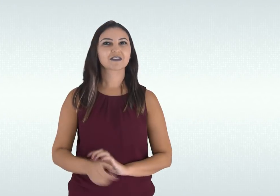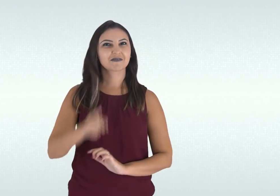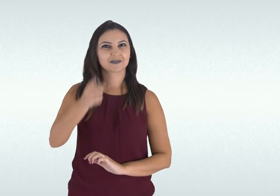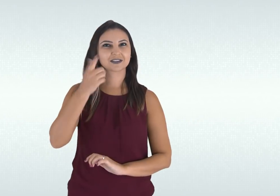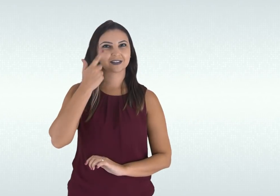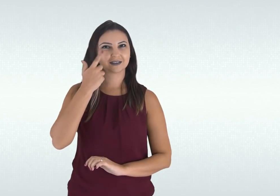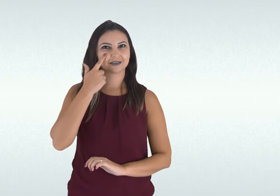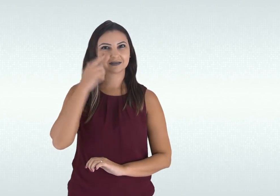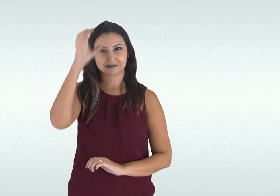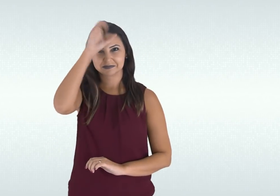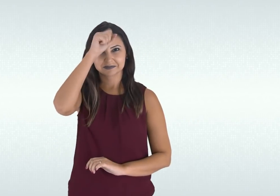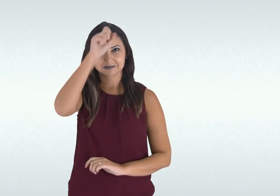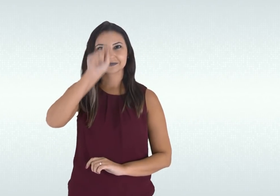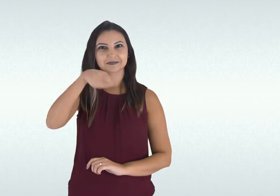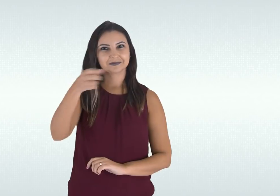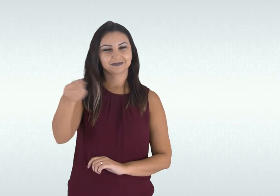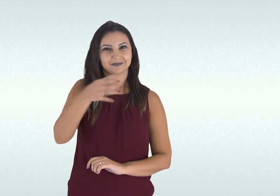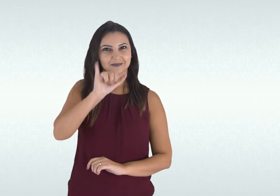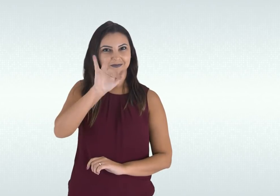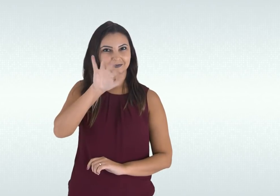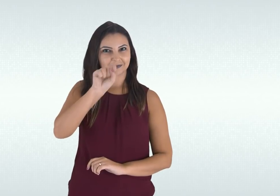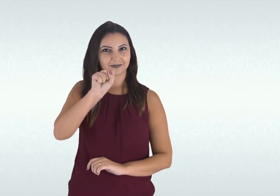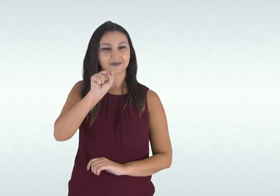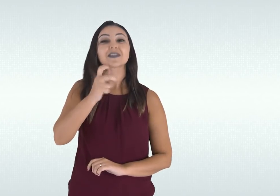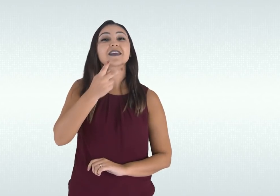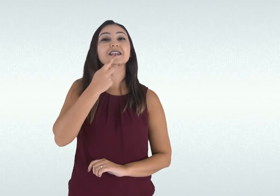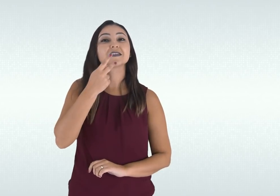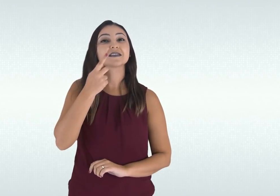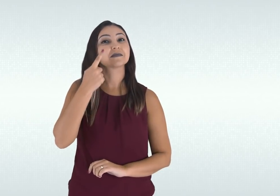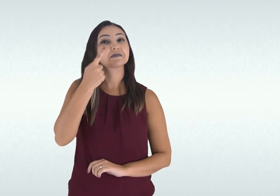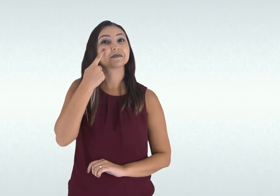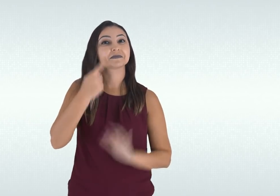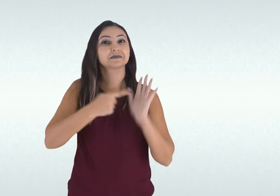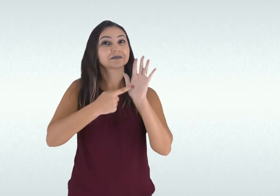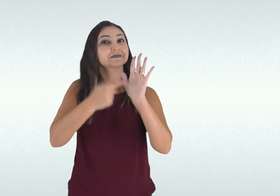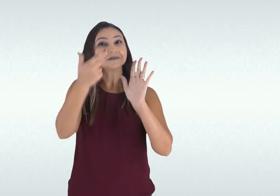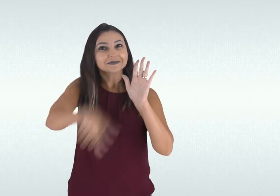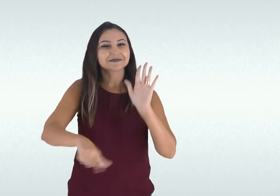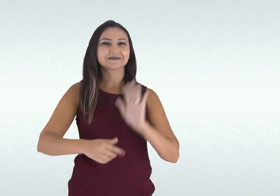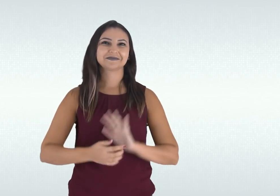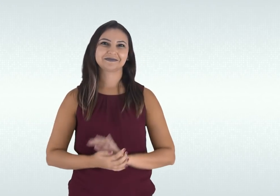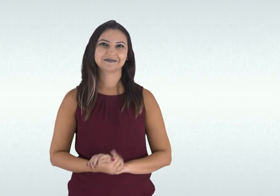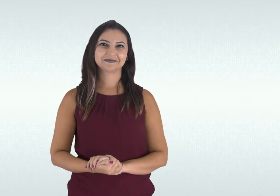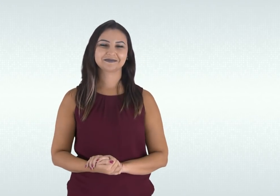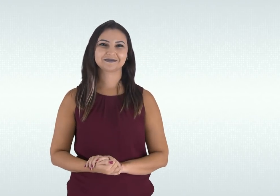Vamos ver se você aprendeu a fazer o sinal do Ifes? Explica mais uma vez, Edgar!